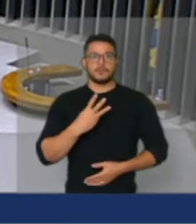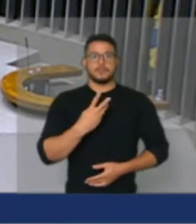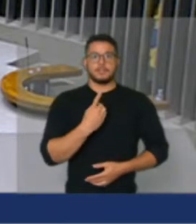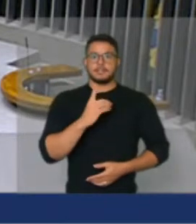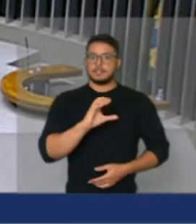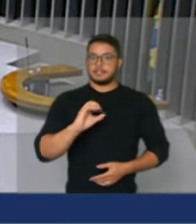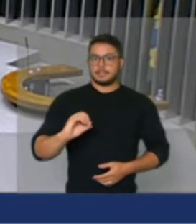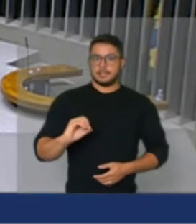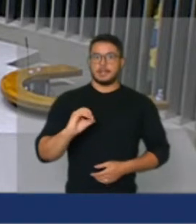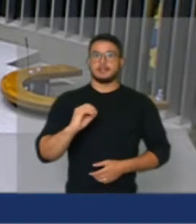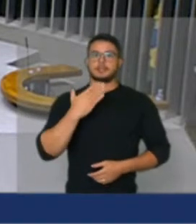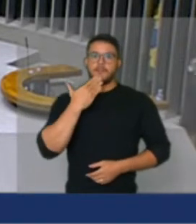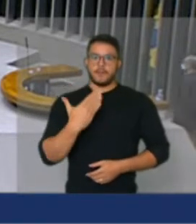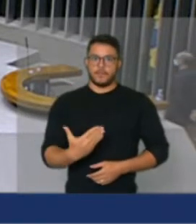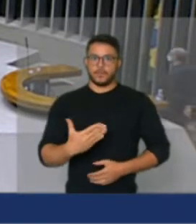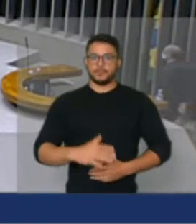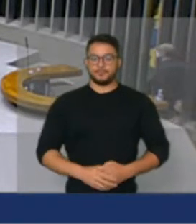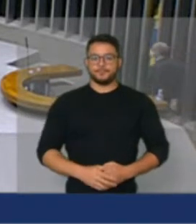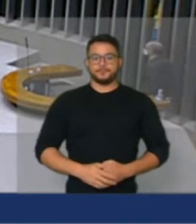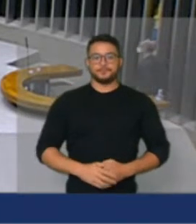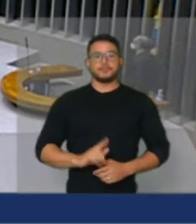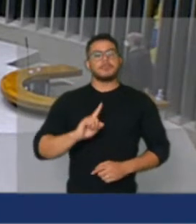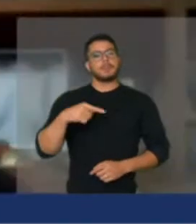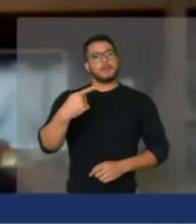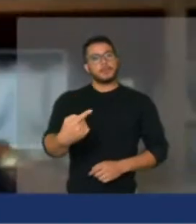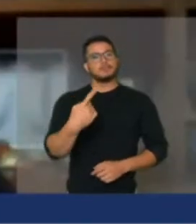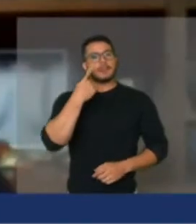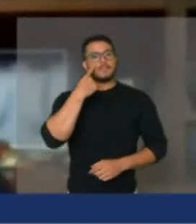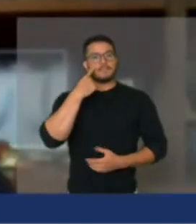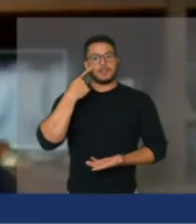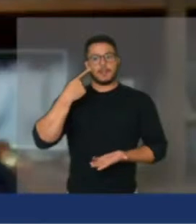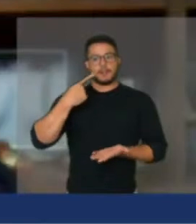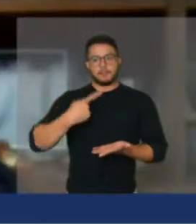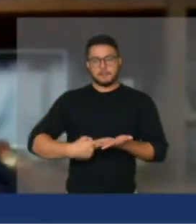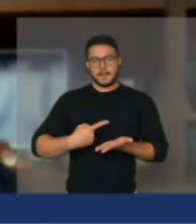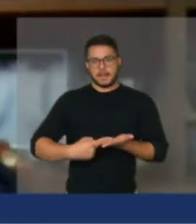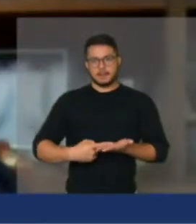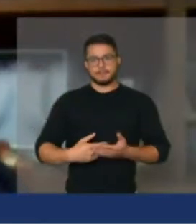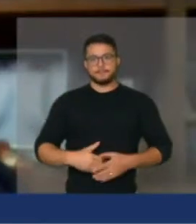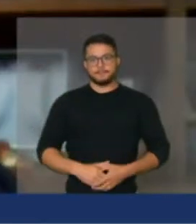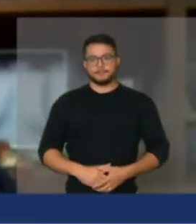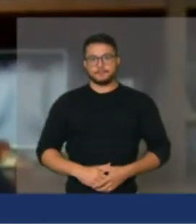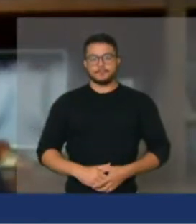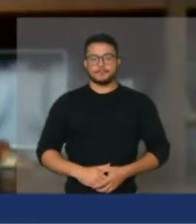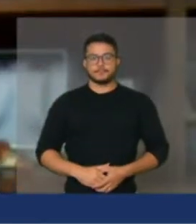MARCADA PELA... PELA MESA DIRETORA DA CÂMARA DOS DEPUTADOS. -- [DEPUTADO]: OBRIGADO DEPUTADO MARCELO RAMOS. EU